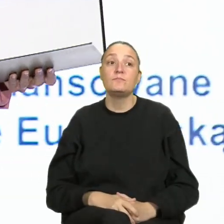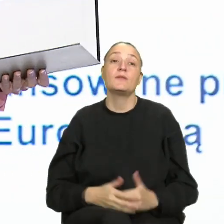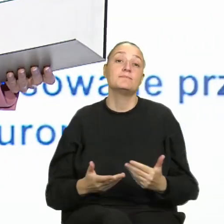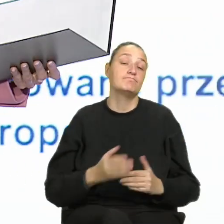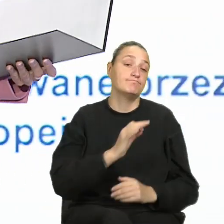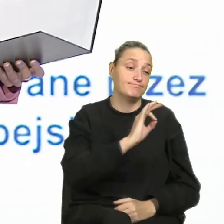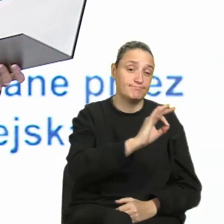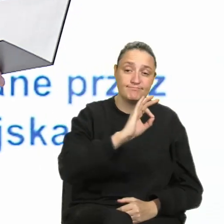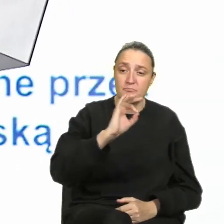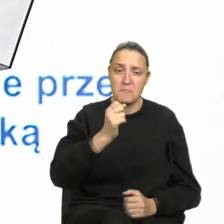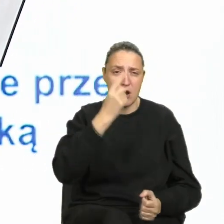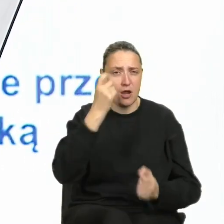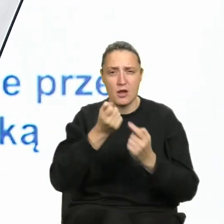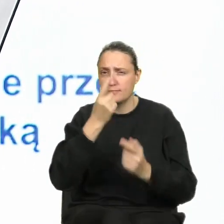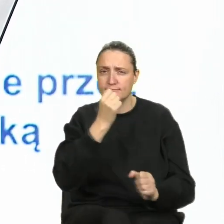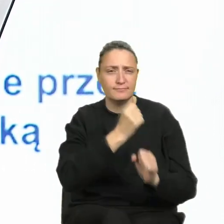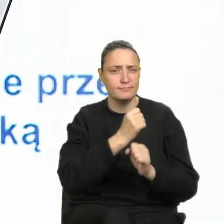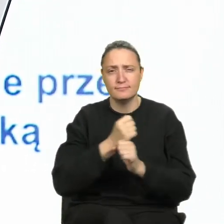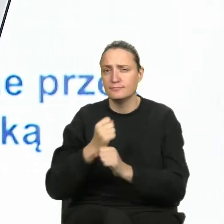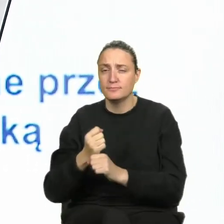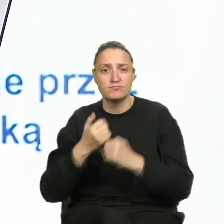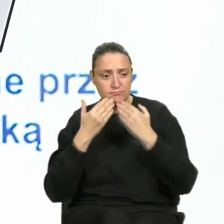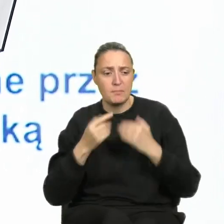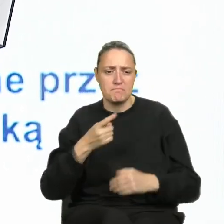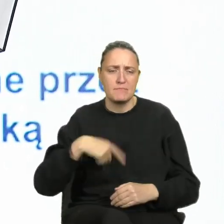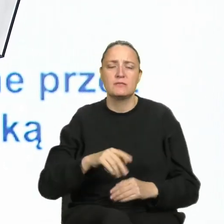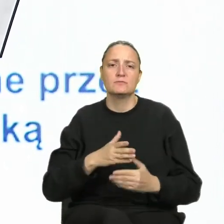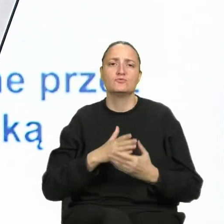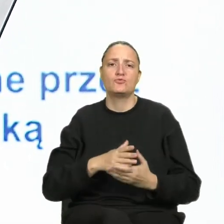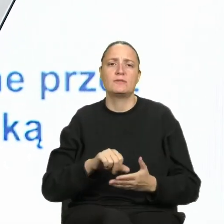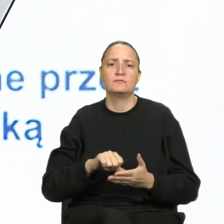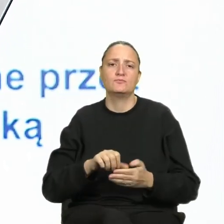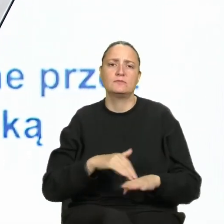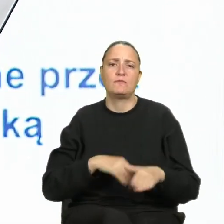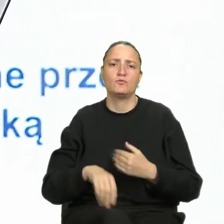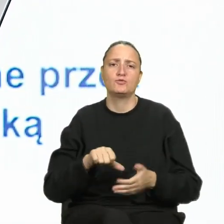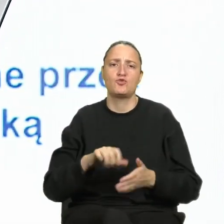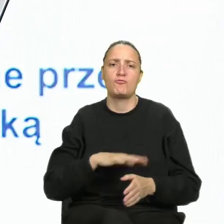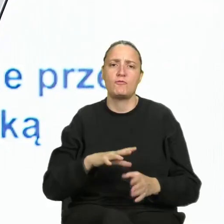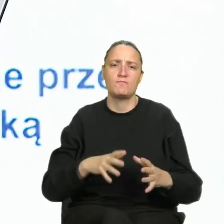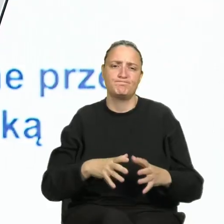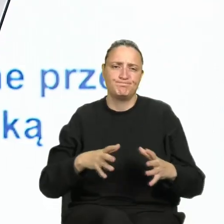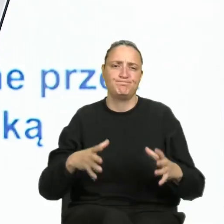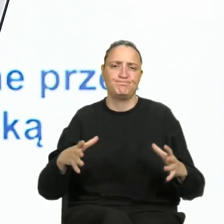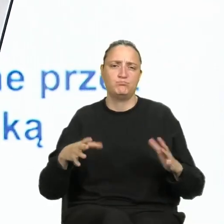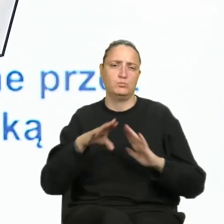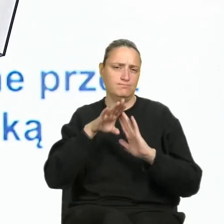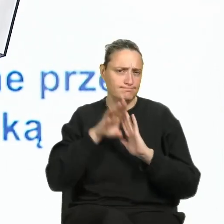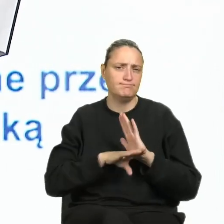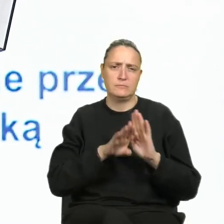nieustannie rozwijamy środowisko doradcze i budujemy standardy pracy na przyszłość.